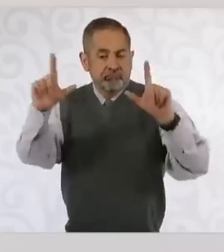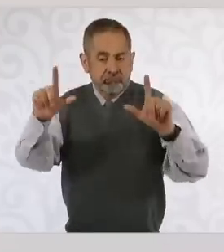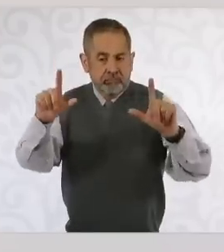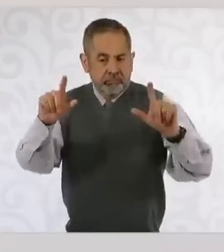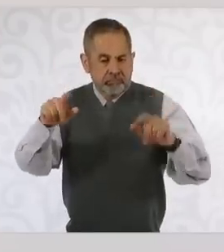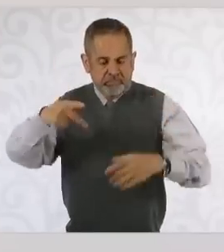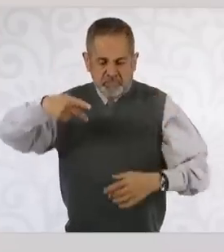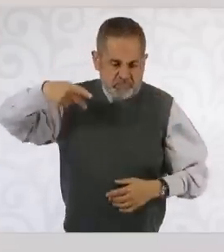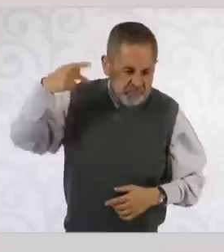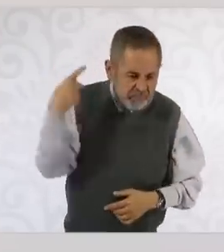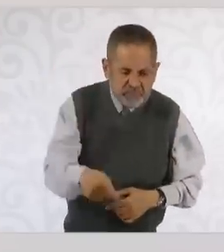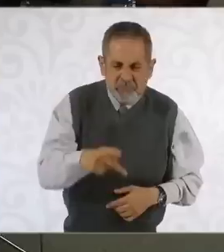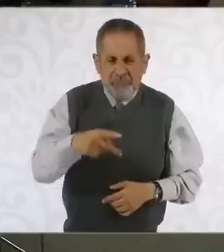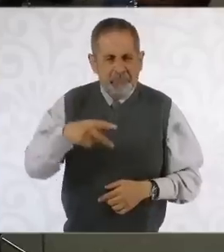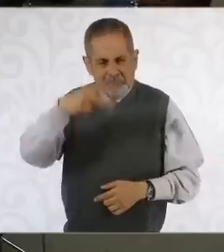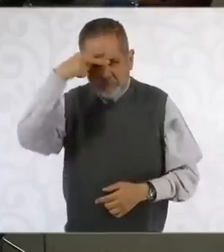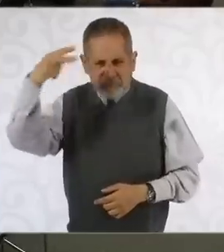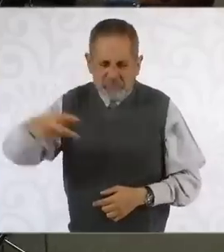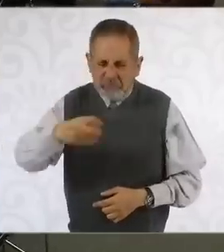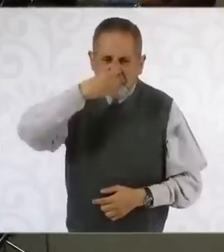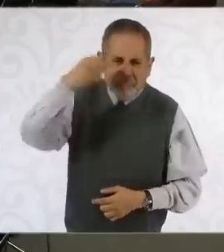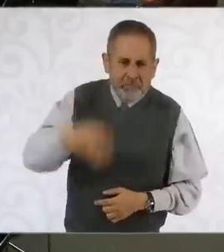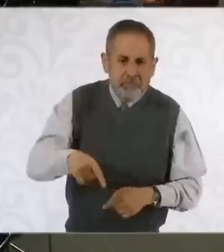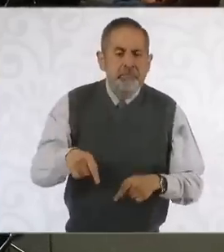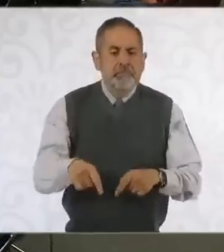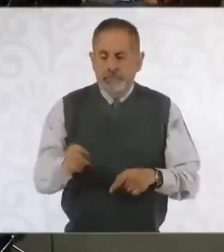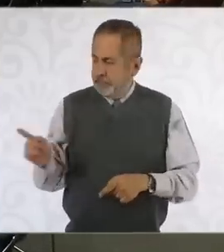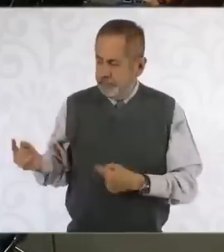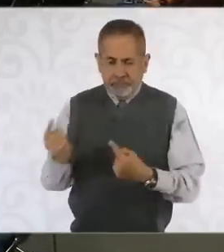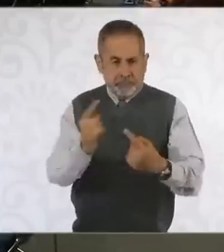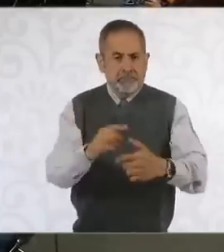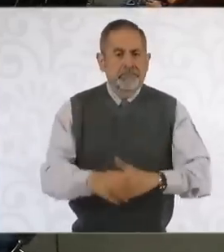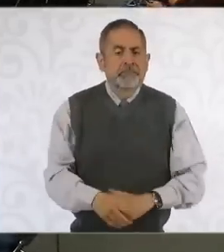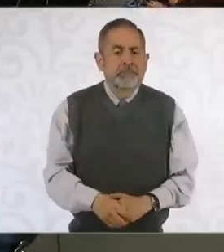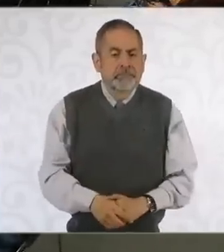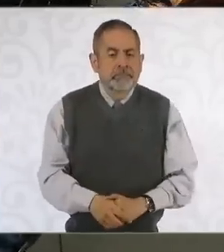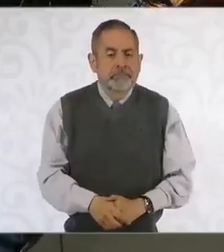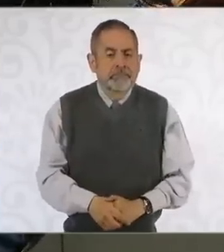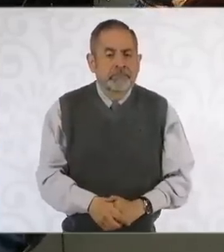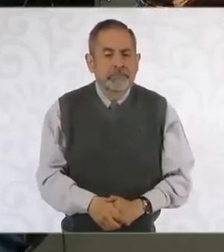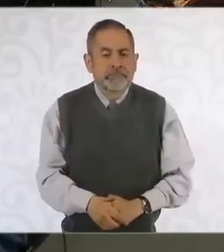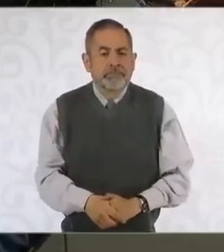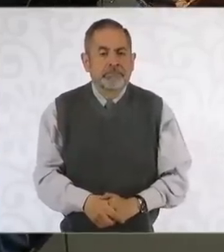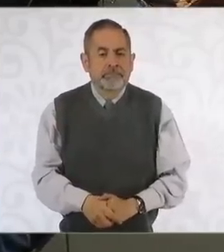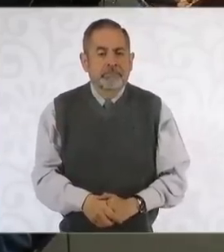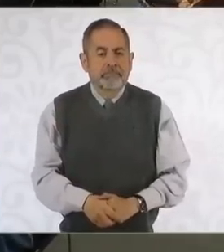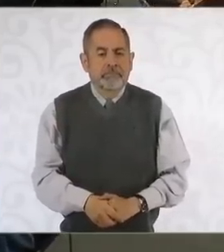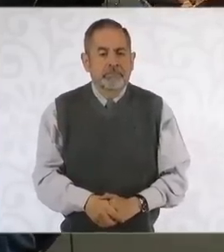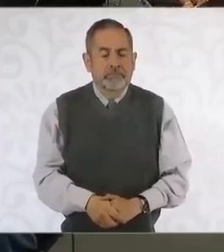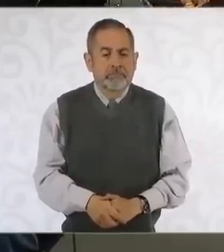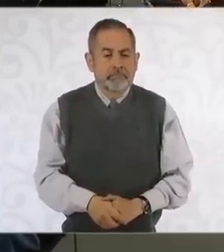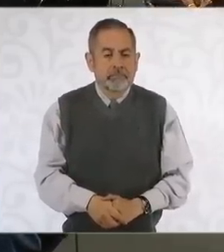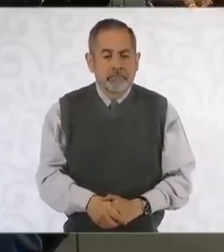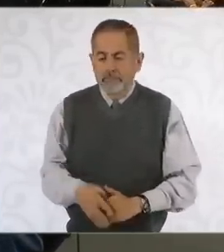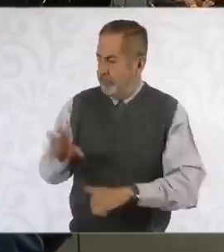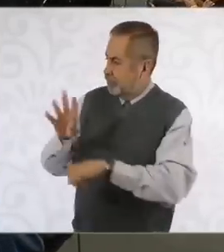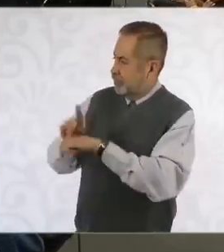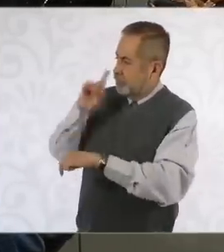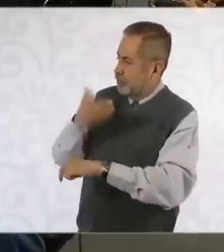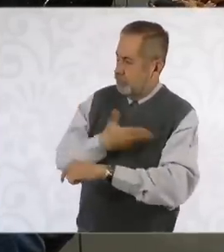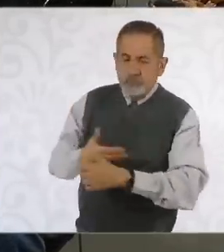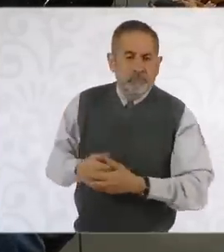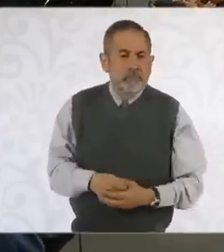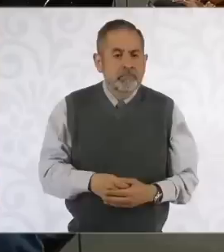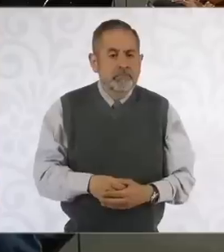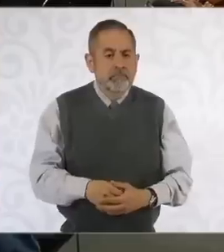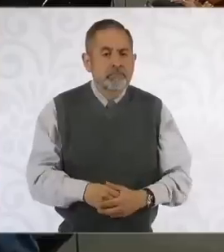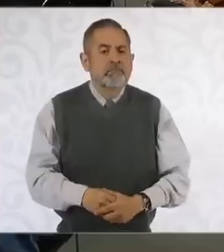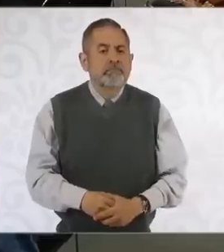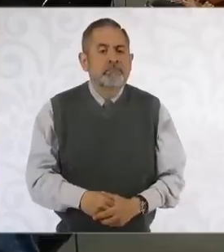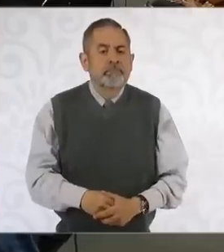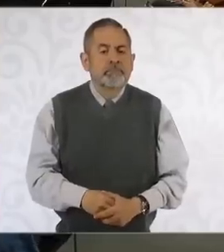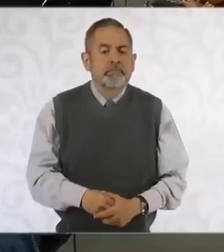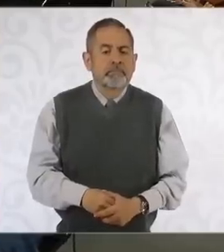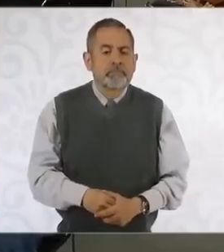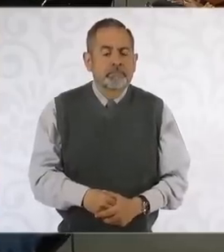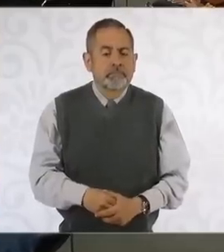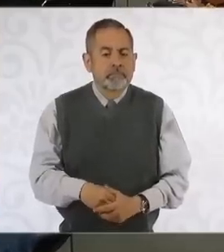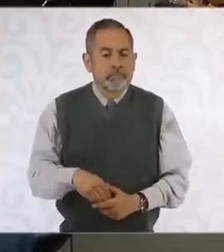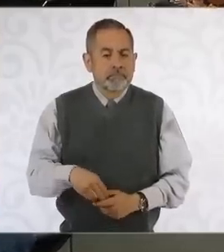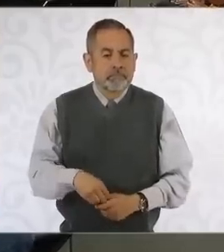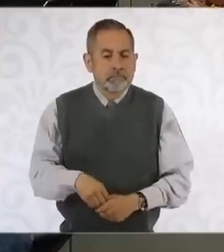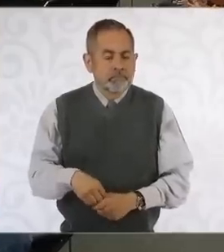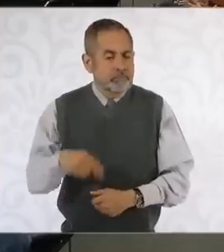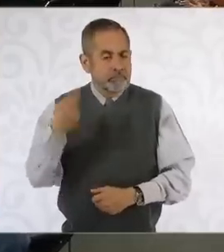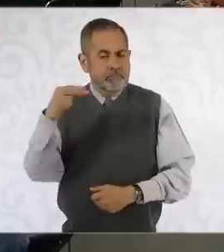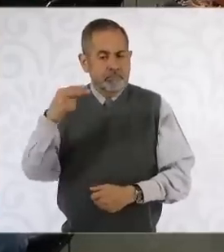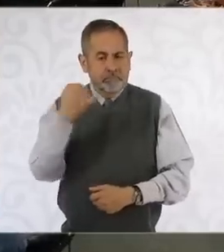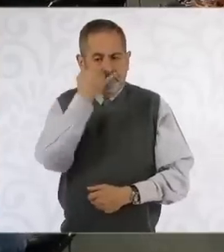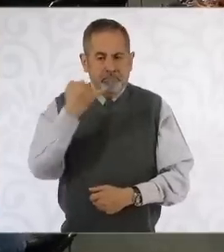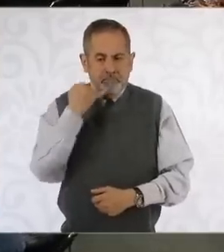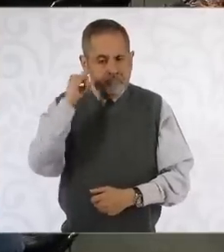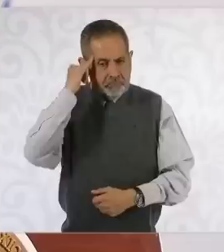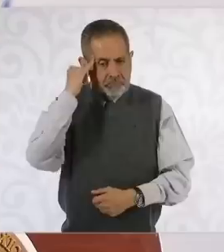bulmaro con su permiso presidenta panolti panolti desde Palacio nacional Les acabo de